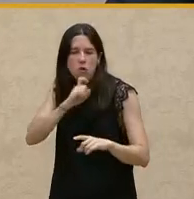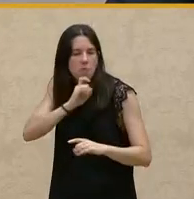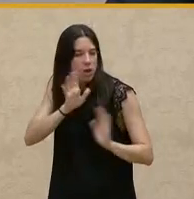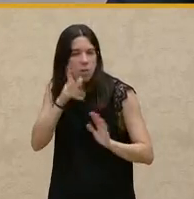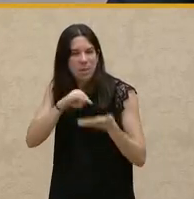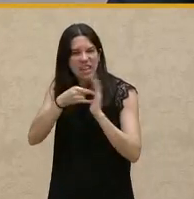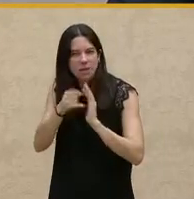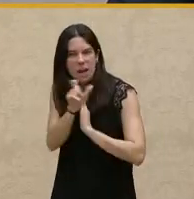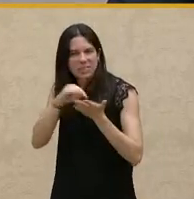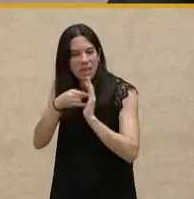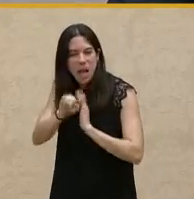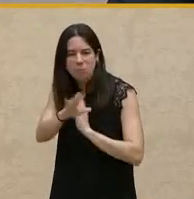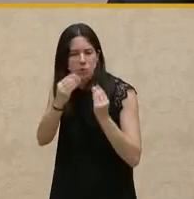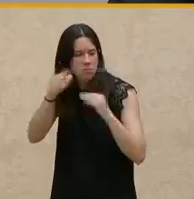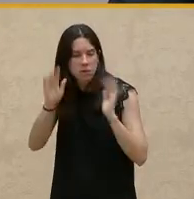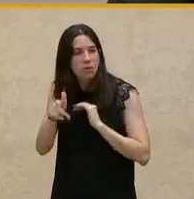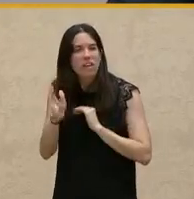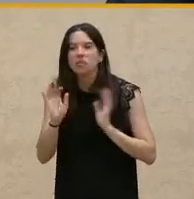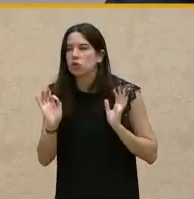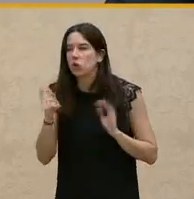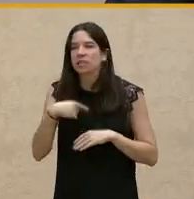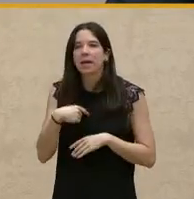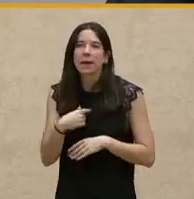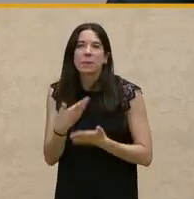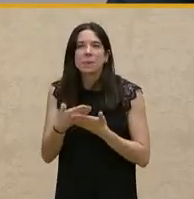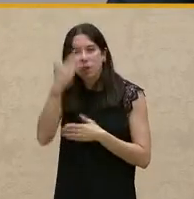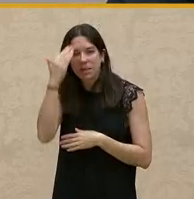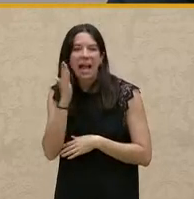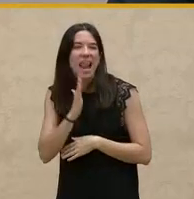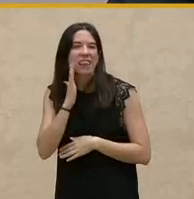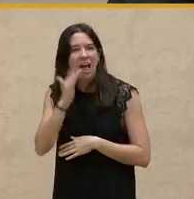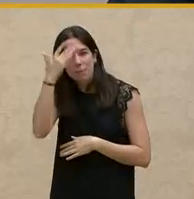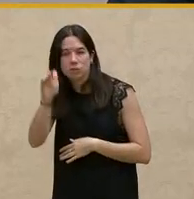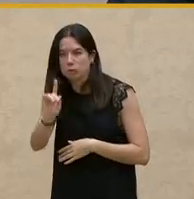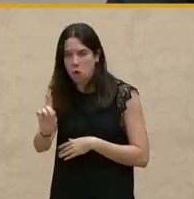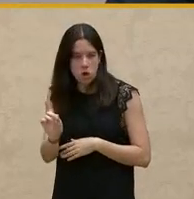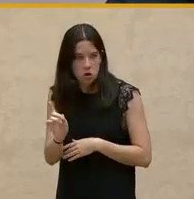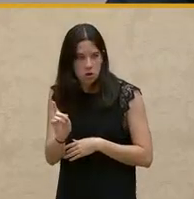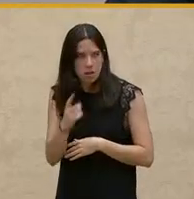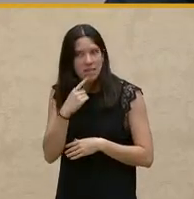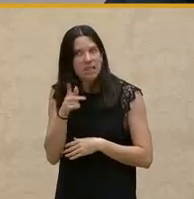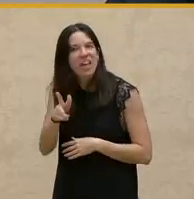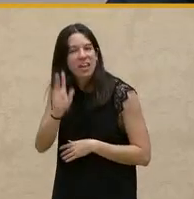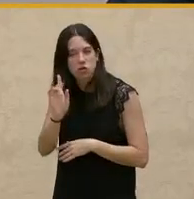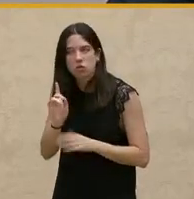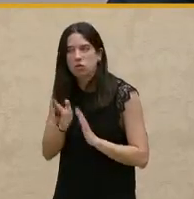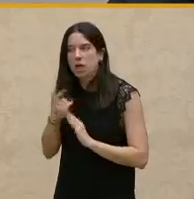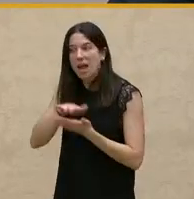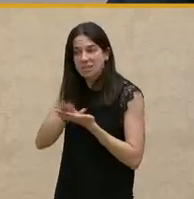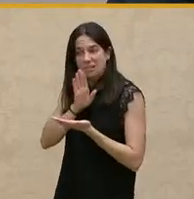derecho. No estamos pidiendo limosma. Porque, como han dicho desde un principio, parece que estamos